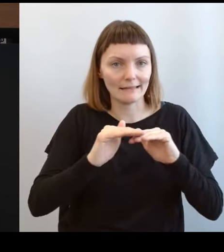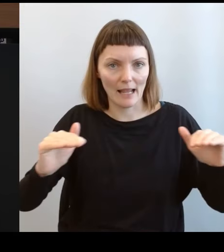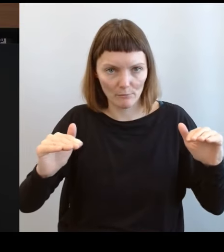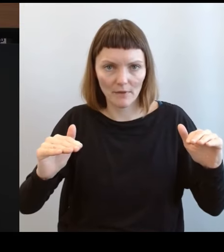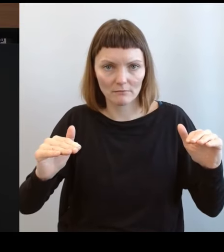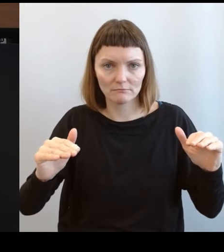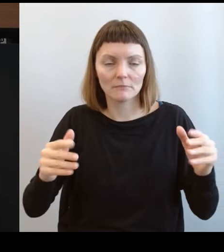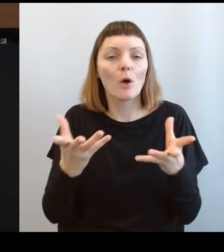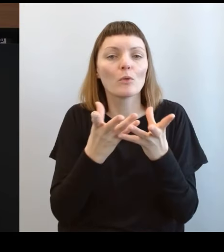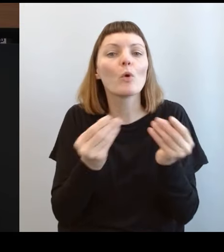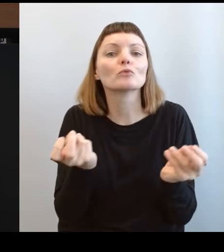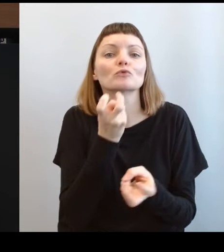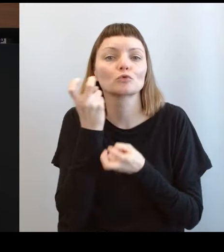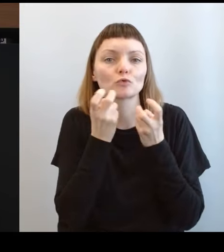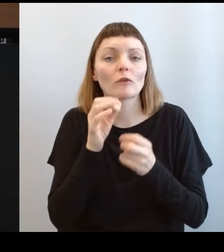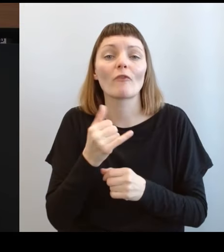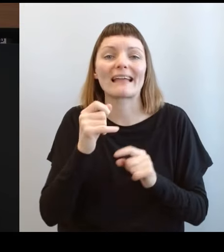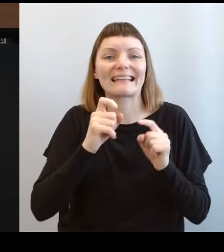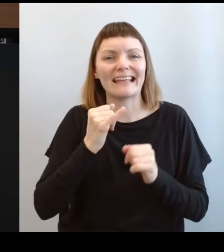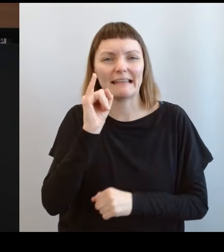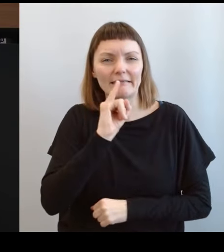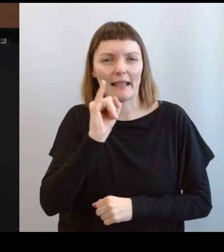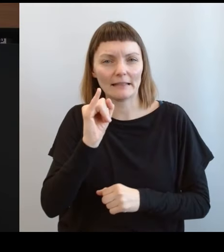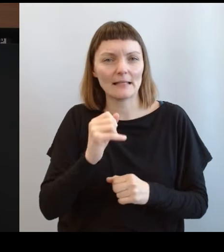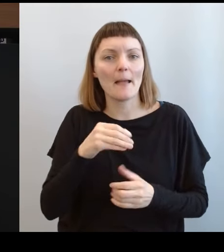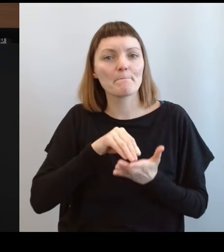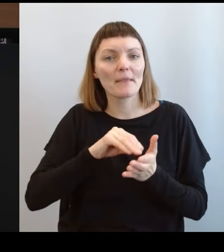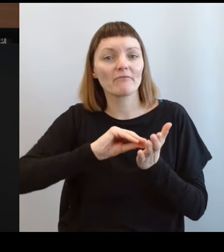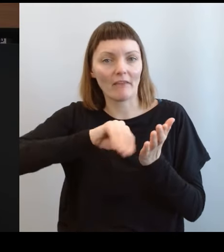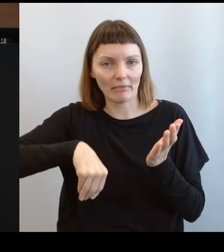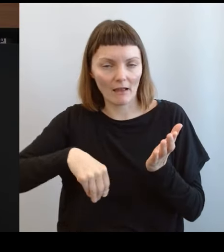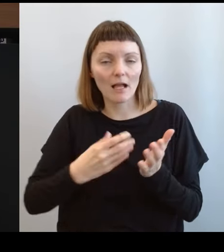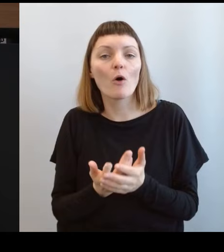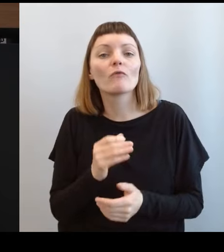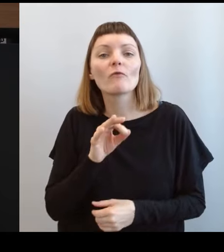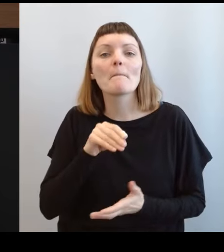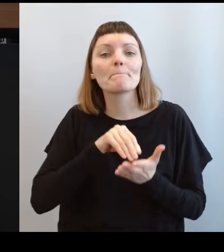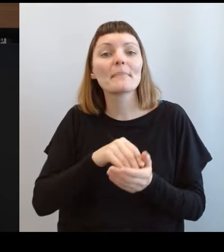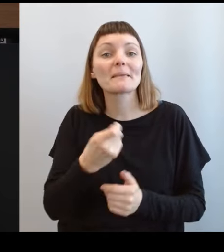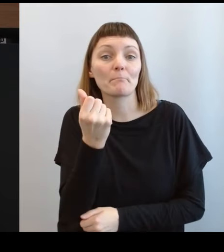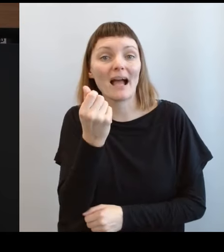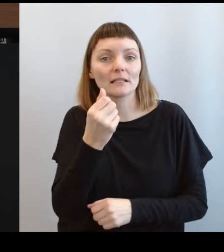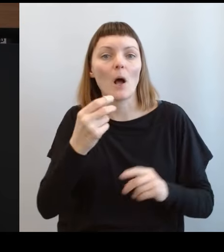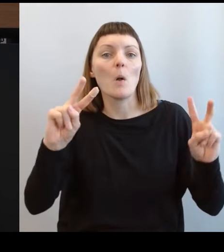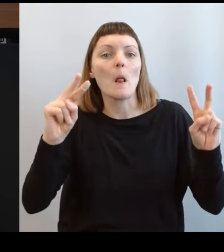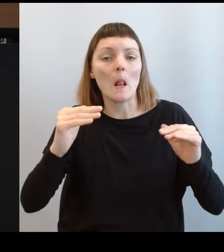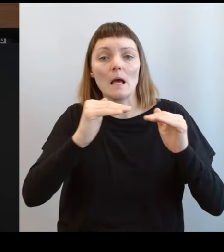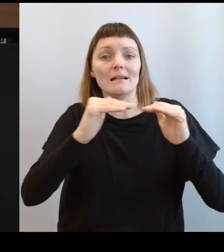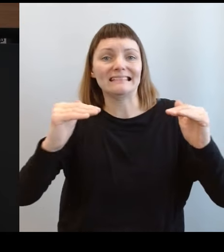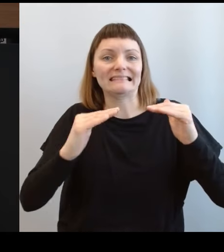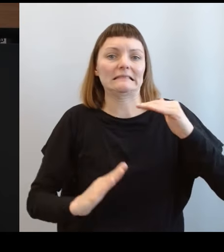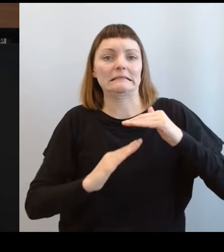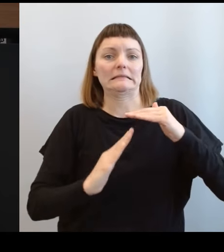um Mietpreise zu begrenzen. Wir wissen alle, dass wir endlich eine Öffnungsklausel für Mietbegrenzung in den Bundesländern